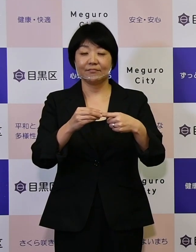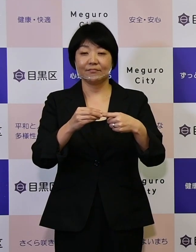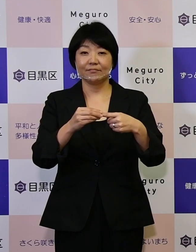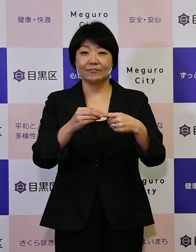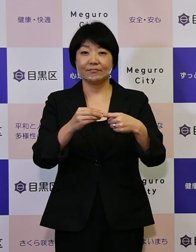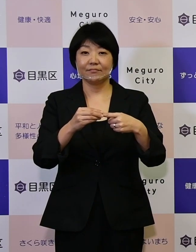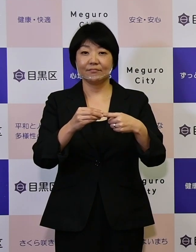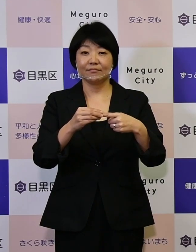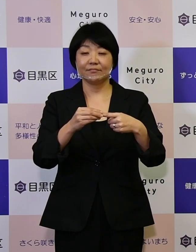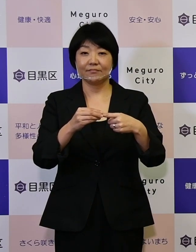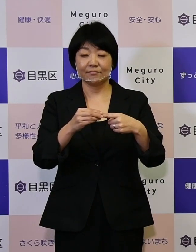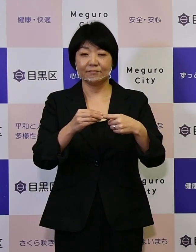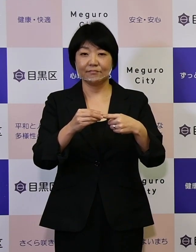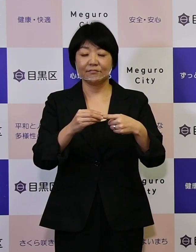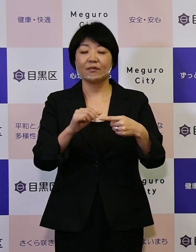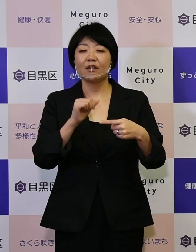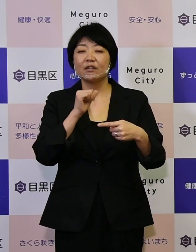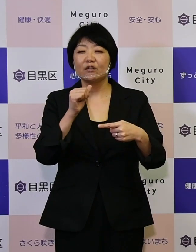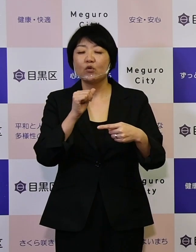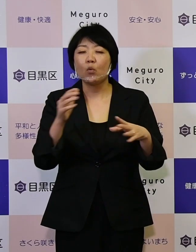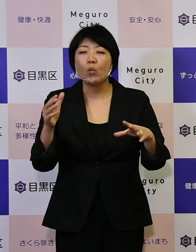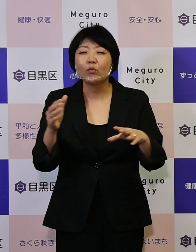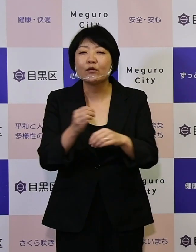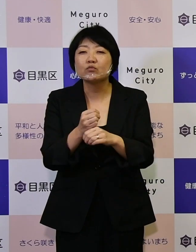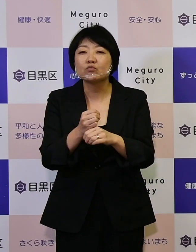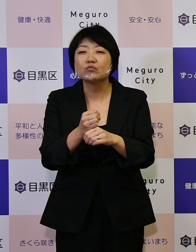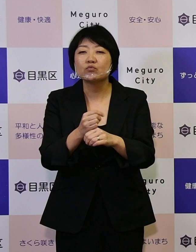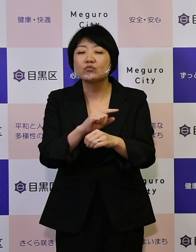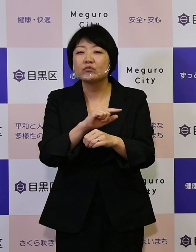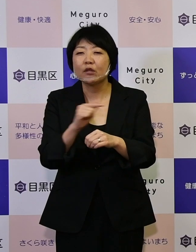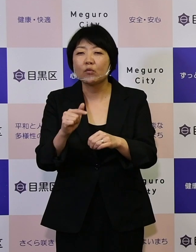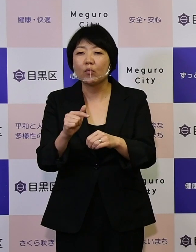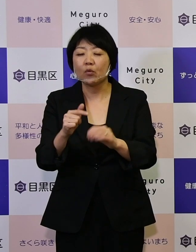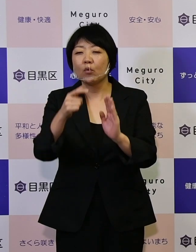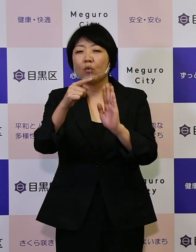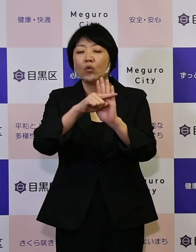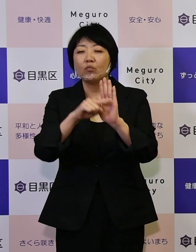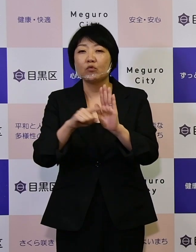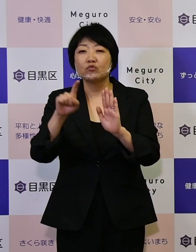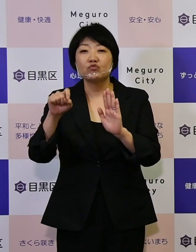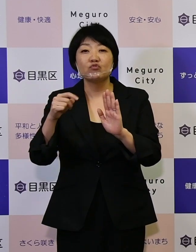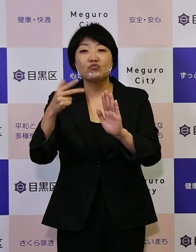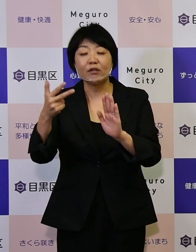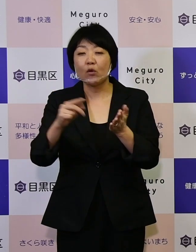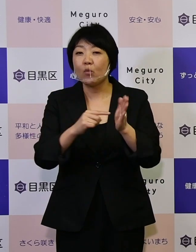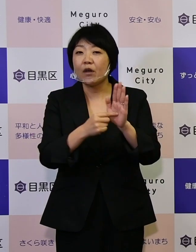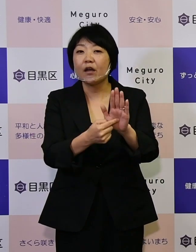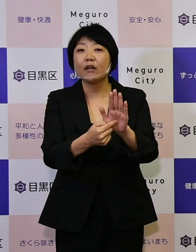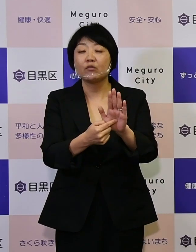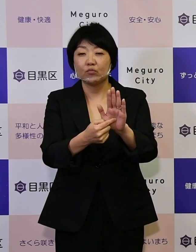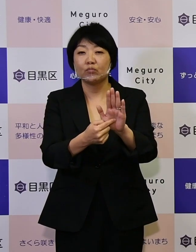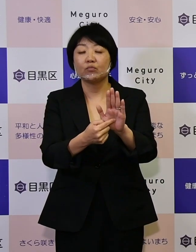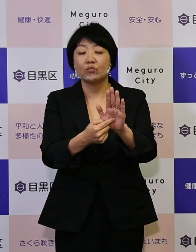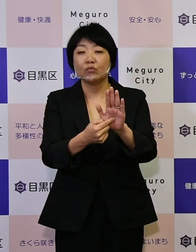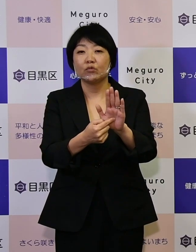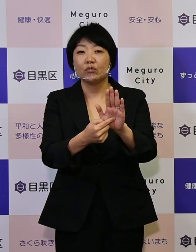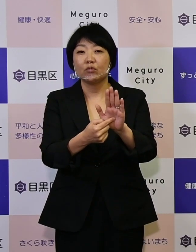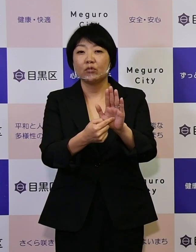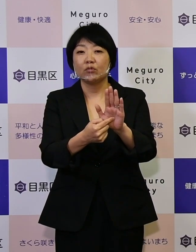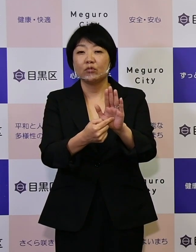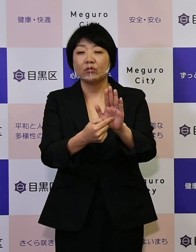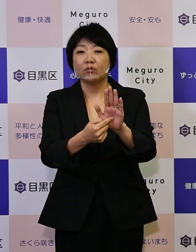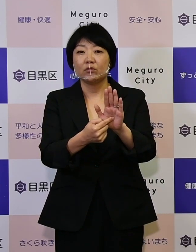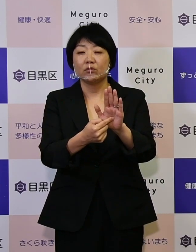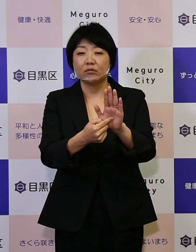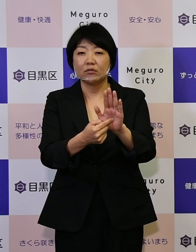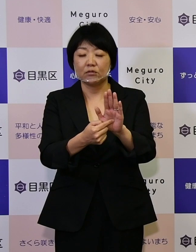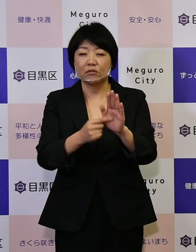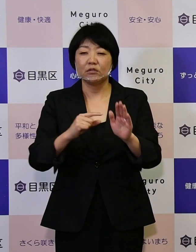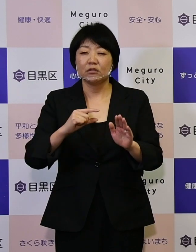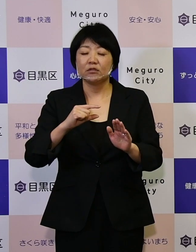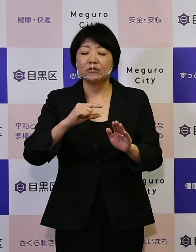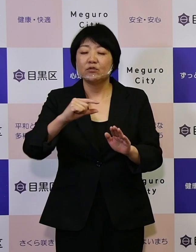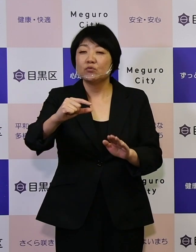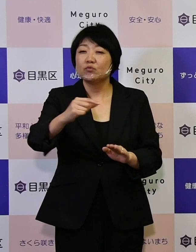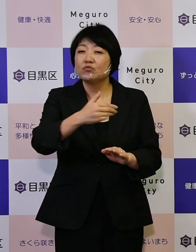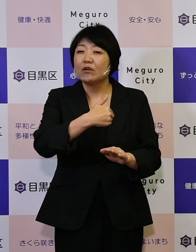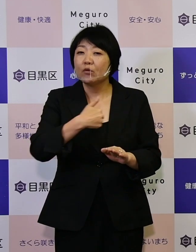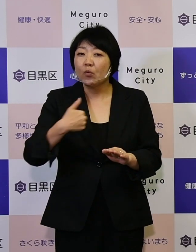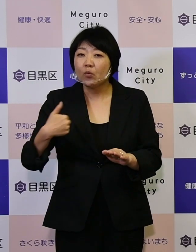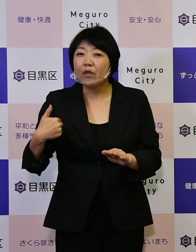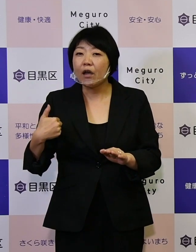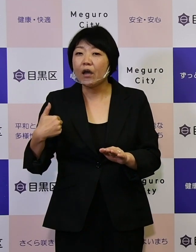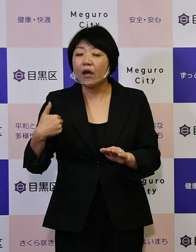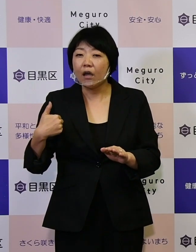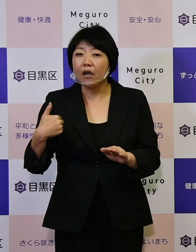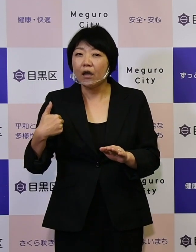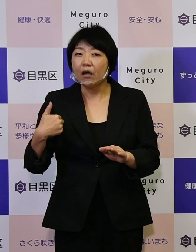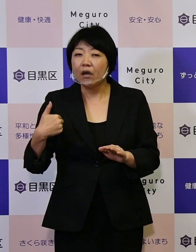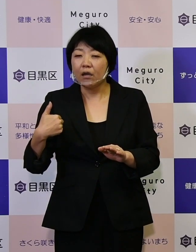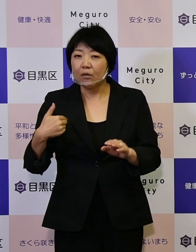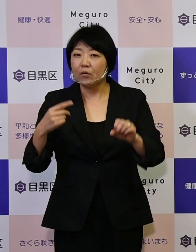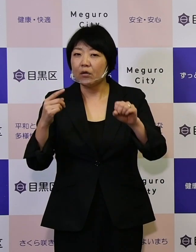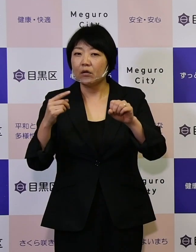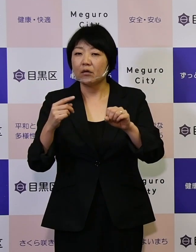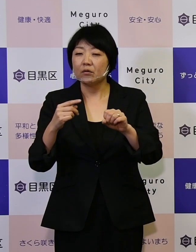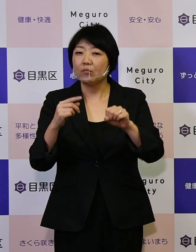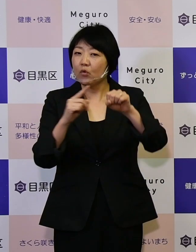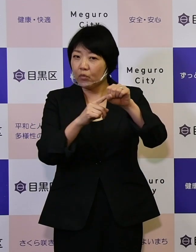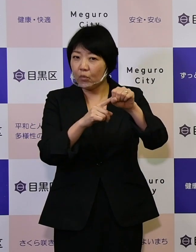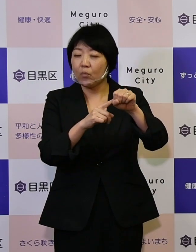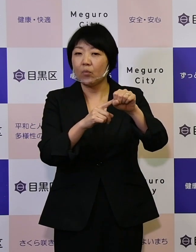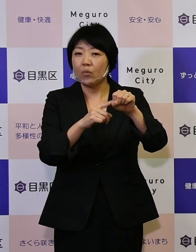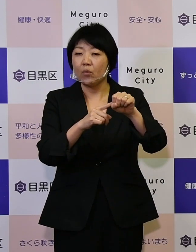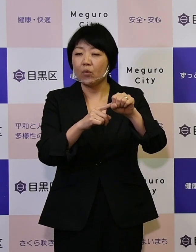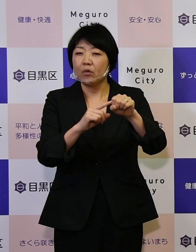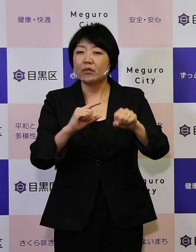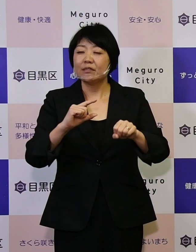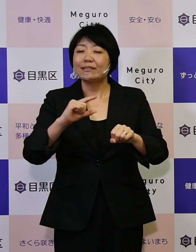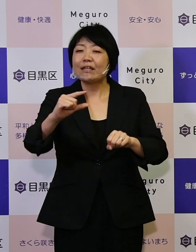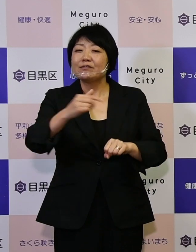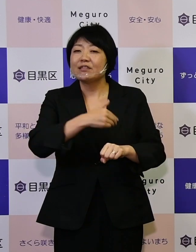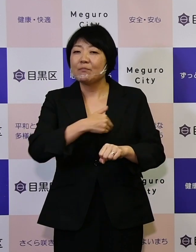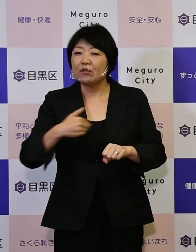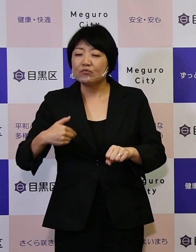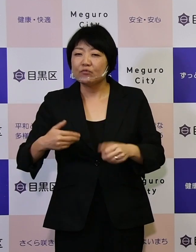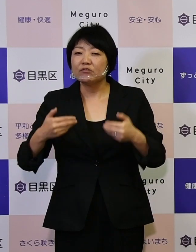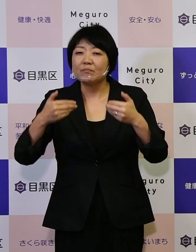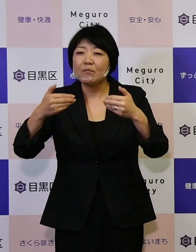貧困をなくすなど17の項目を掲げています、 持続可能な開発目Sustainable Development Goals